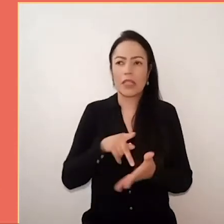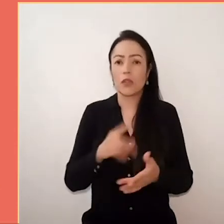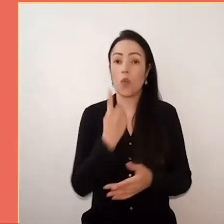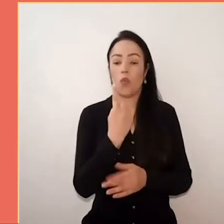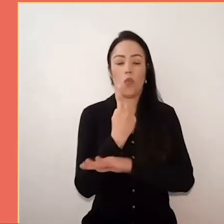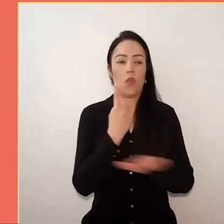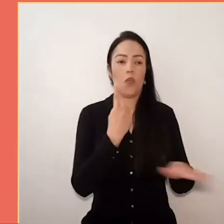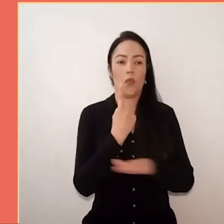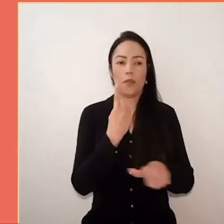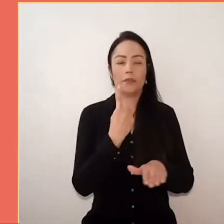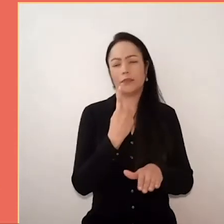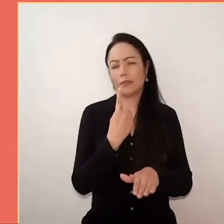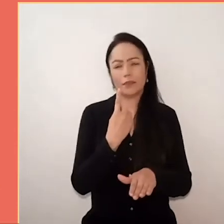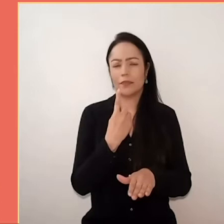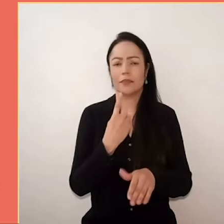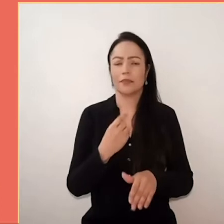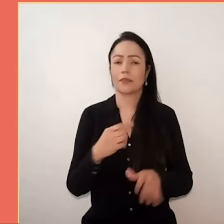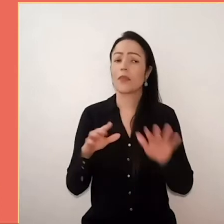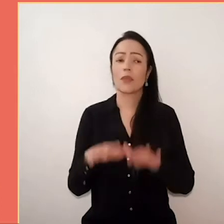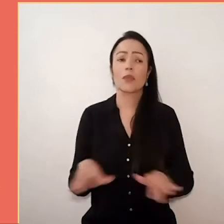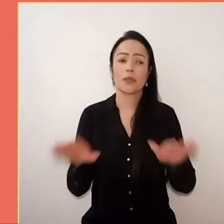Então, tudo é uma grande construção.